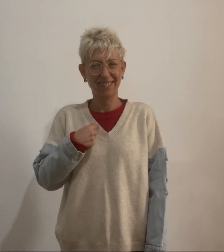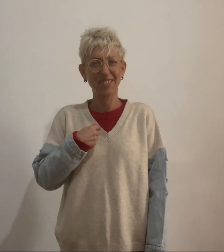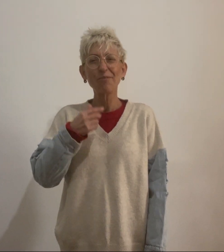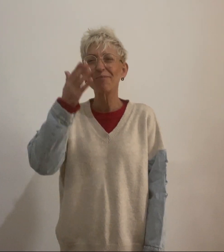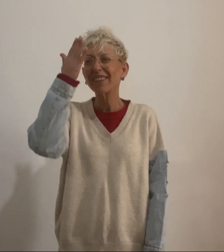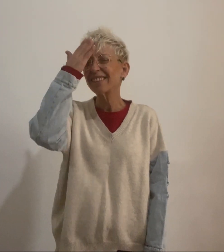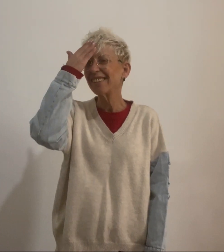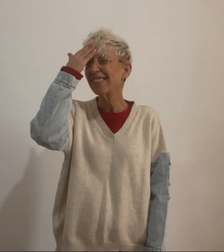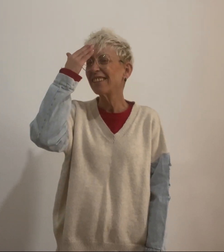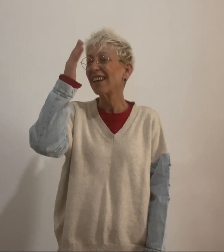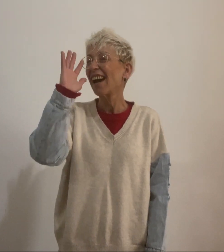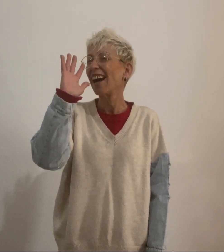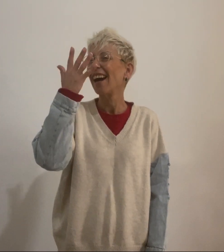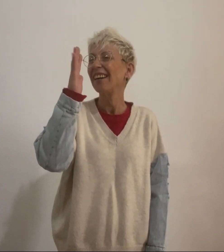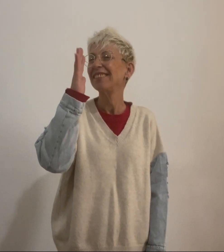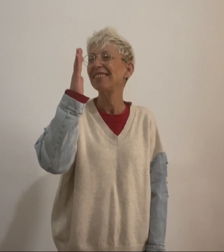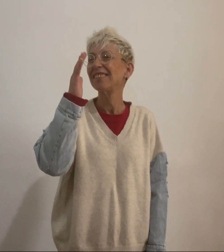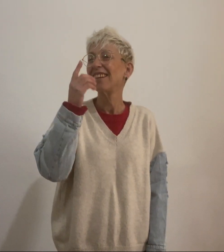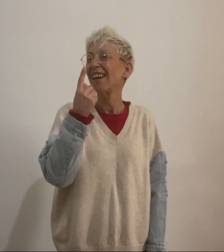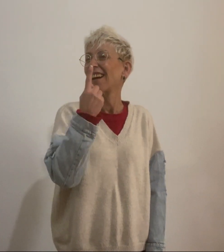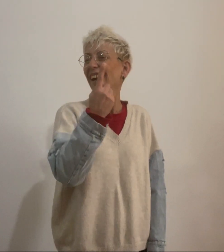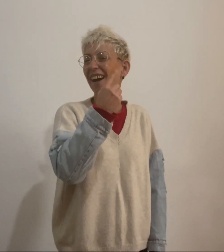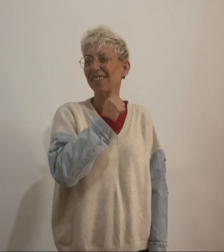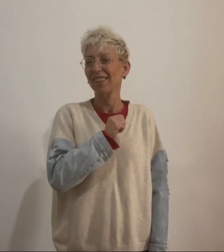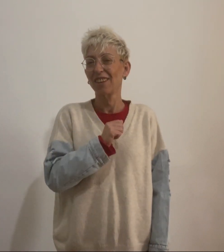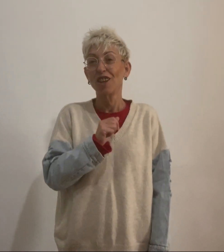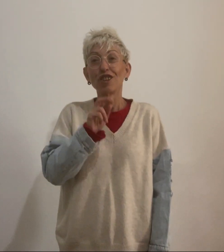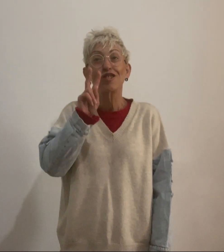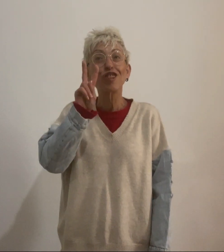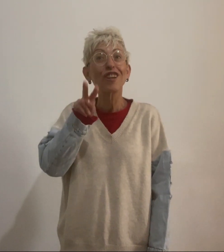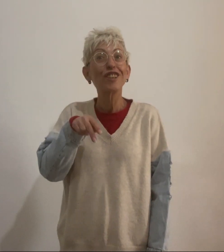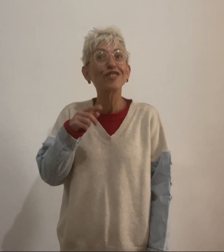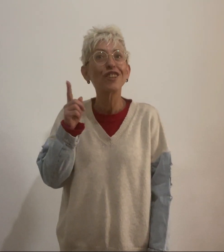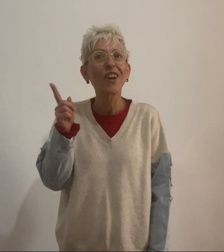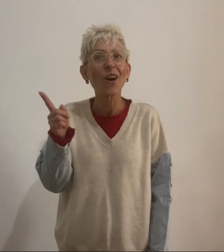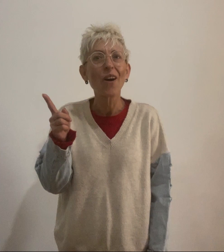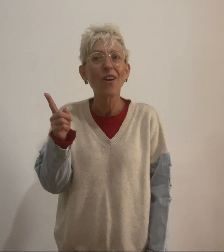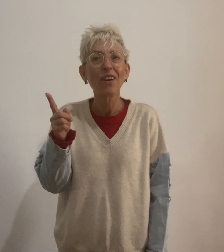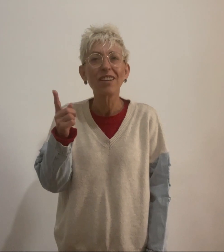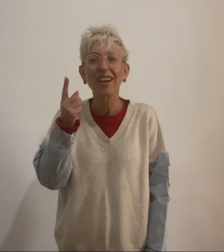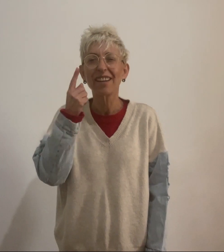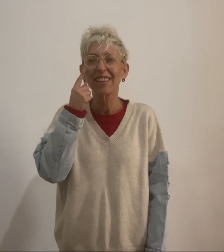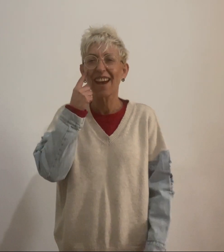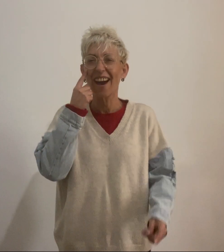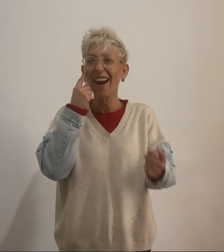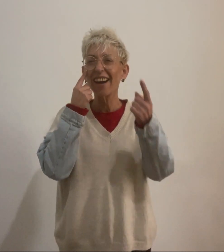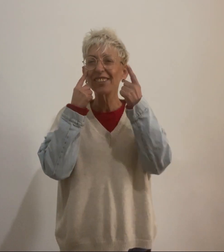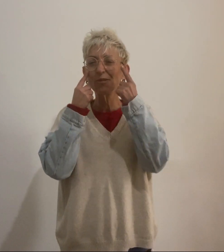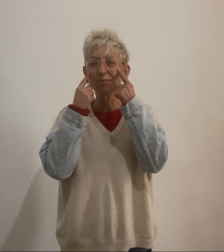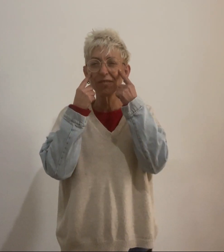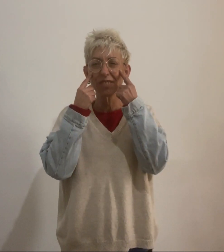אני מכיר עץ אחד שיש לו עינים